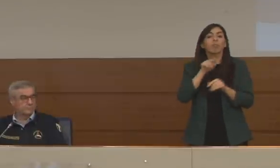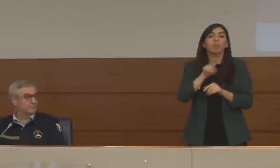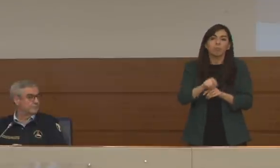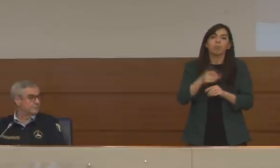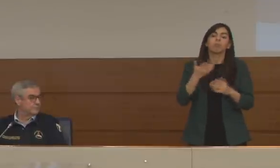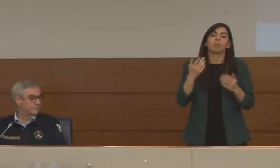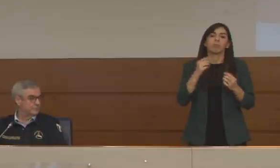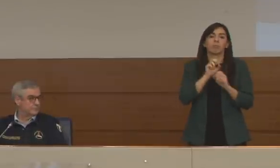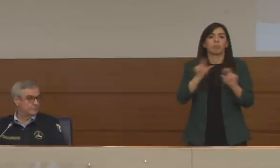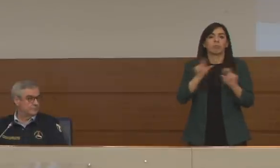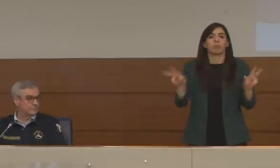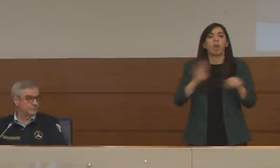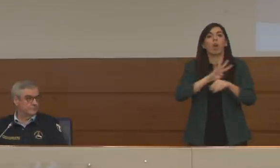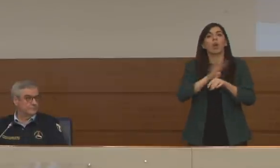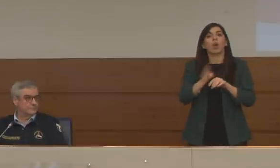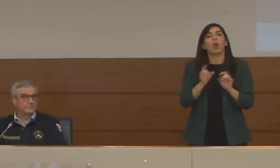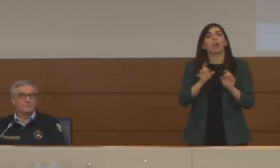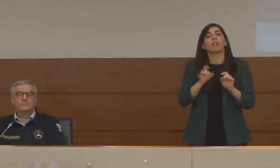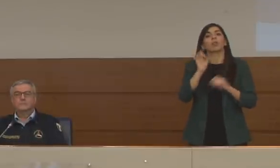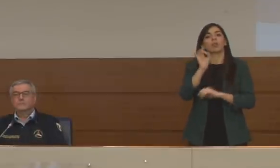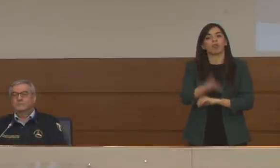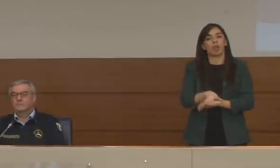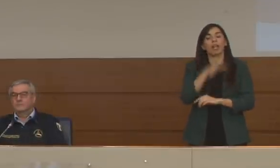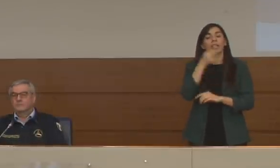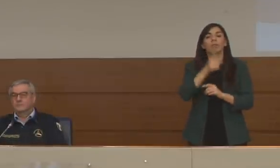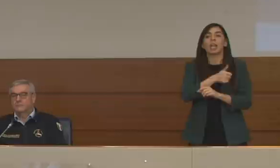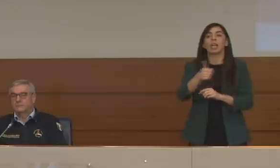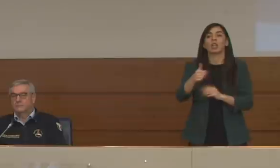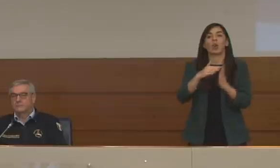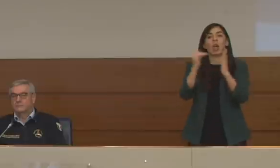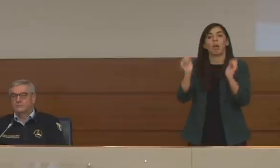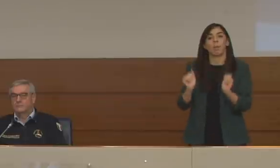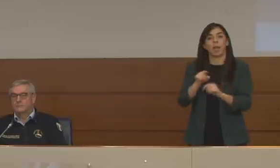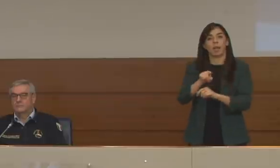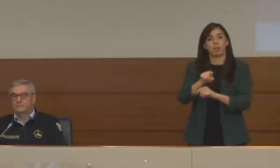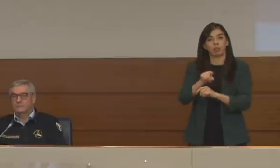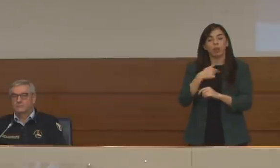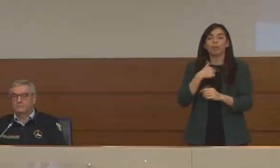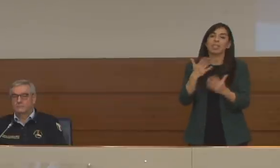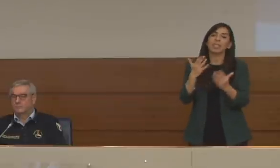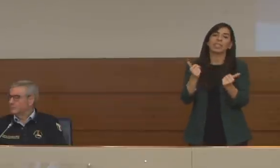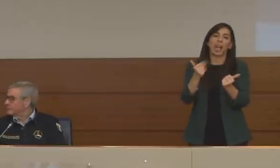coronavirus e quindi è isolato. Lo saluto a distanza. Ho avuto modo di scambiare